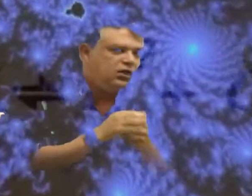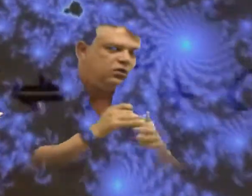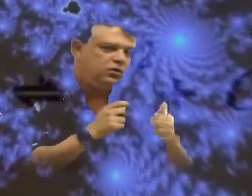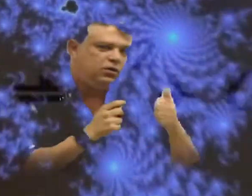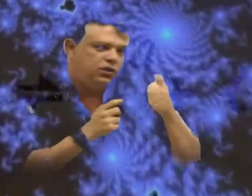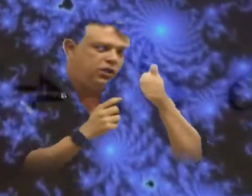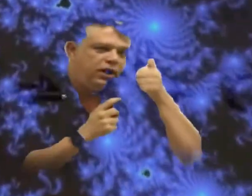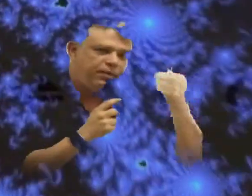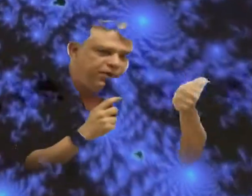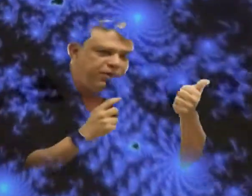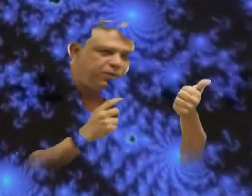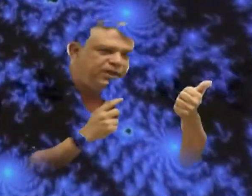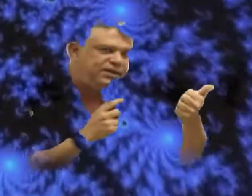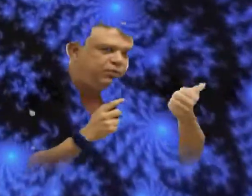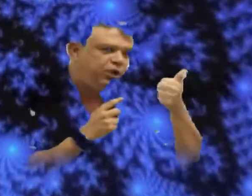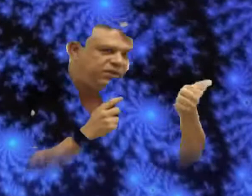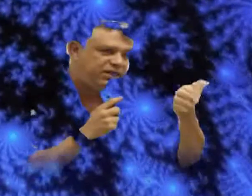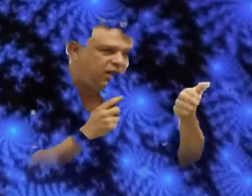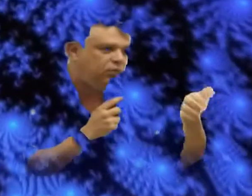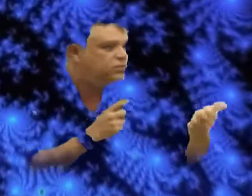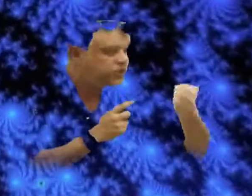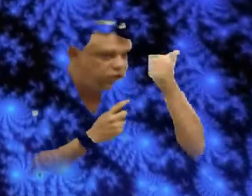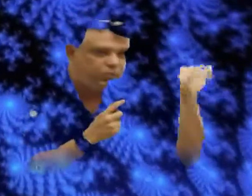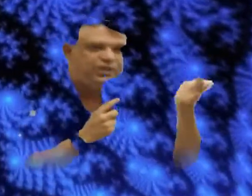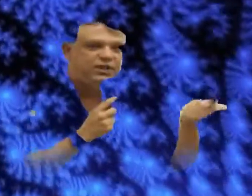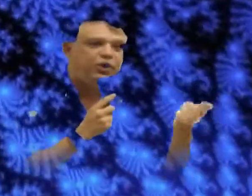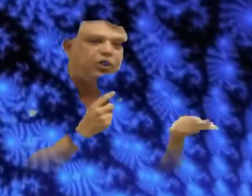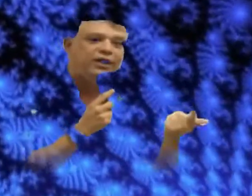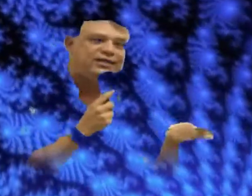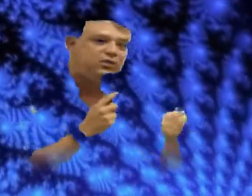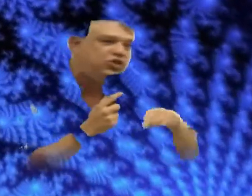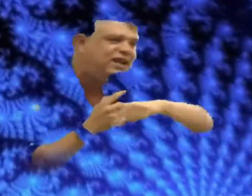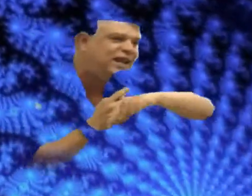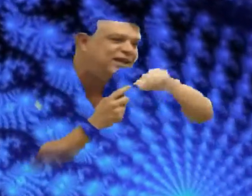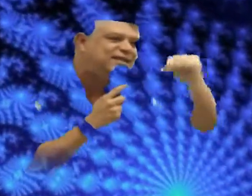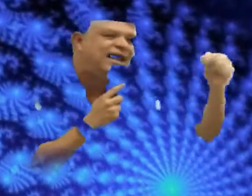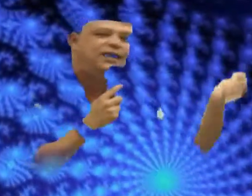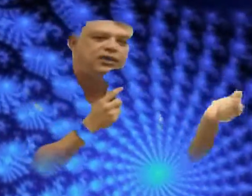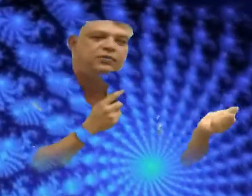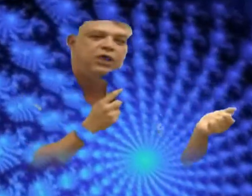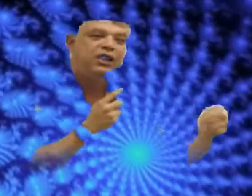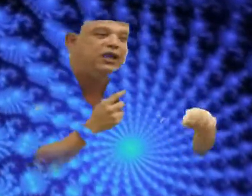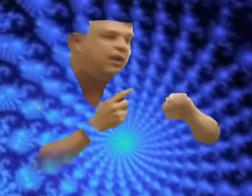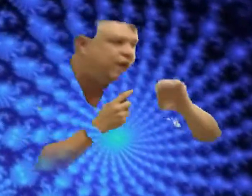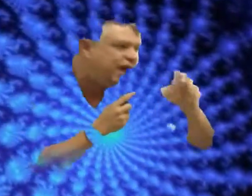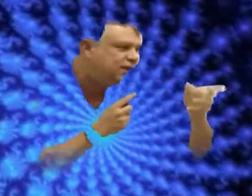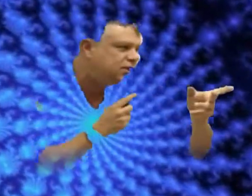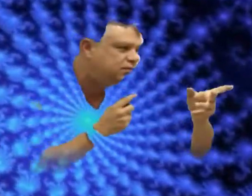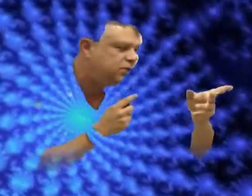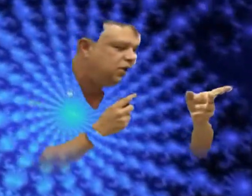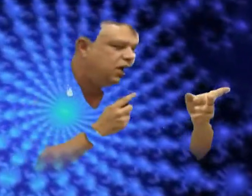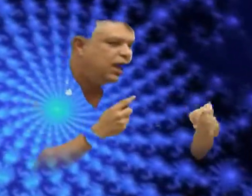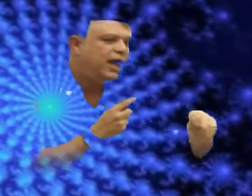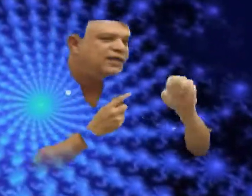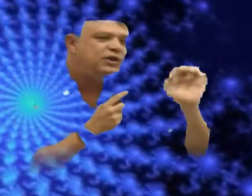Então o primeiro principio é a emissão, o segundo principio é a conexão generalizada, e aberta.